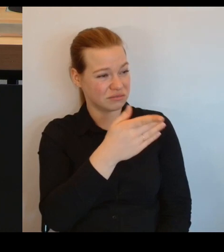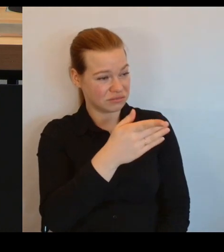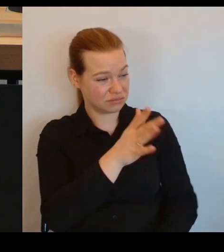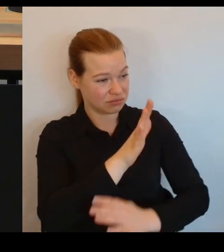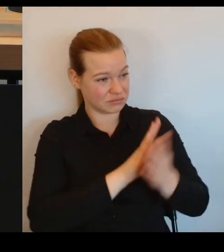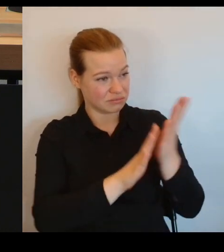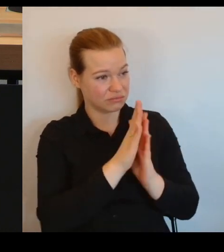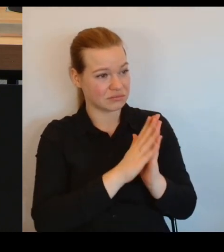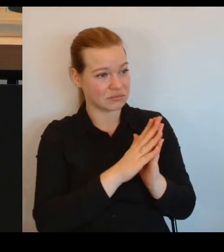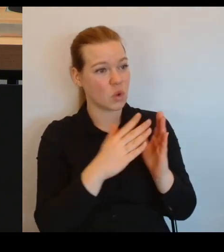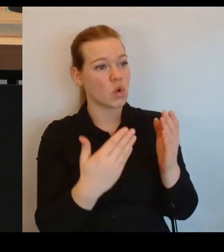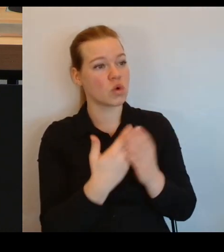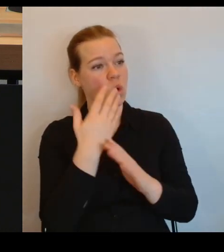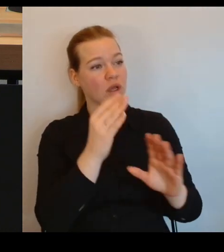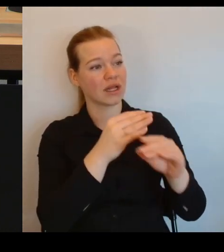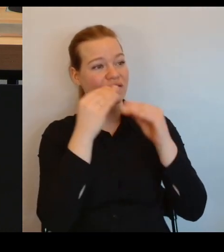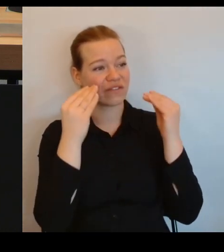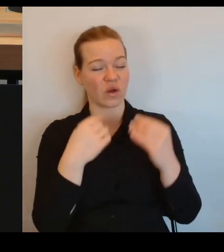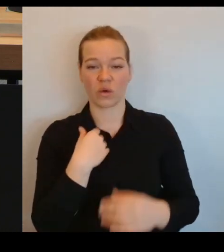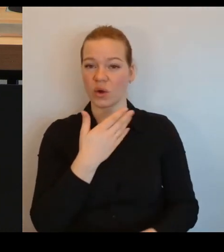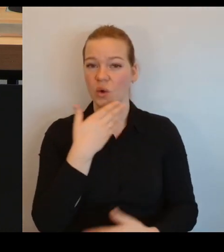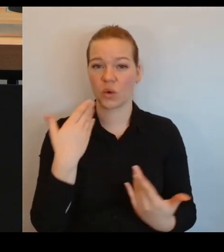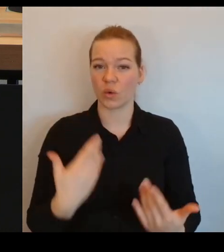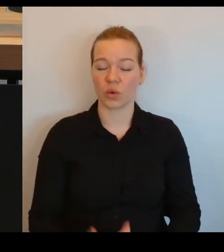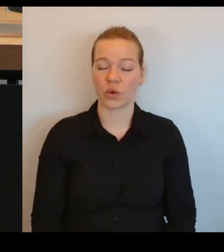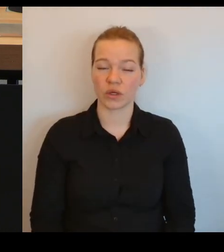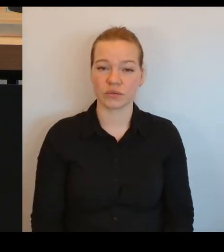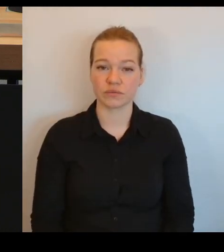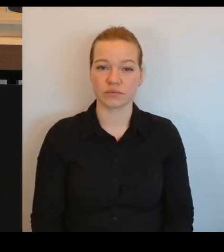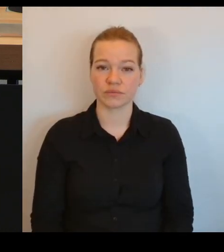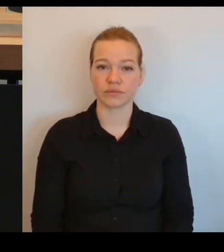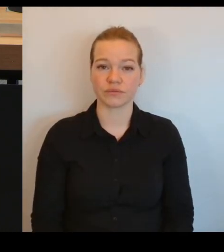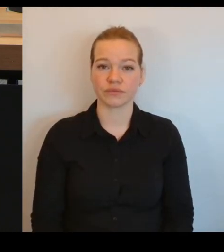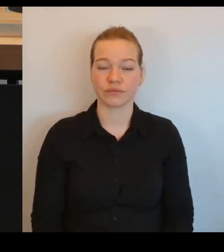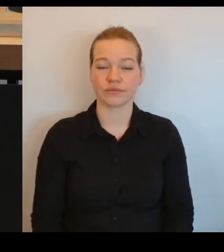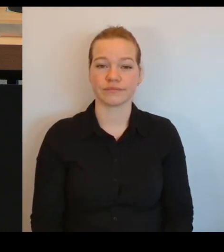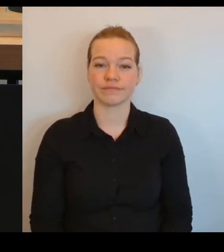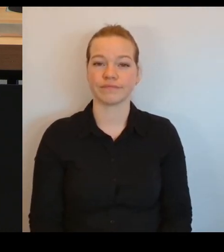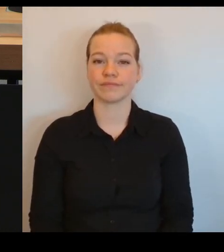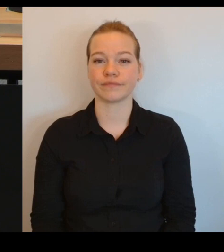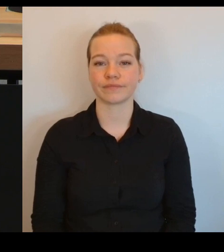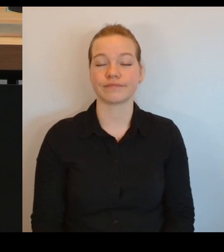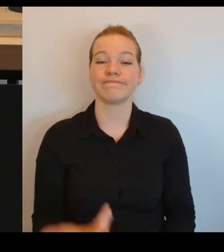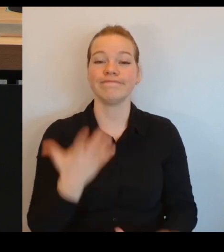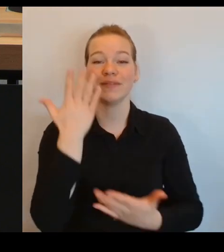Wenig überraschend rügt auch der Rechnungshof im vorliegenden Bericht die exzessive und intransparente pauschale Minderausgabe der